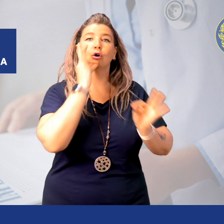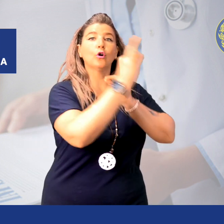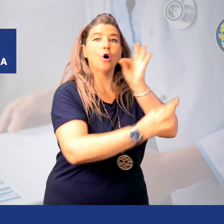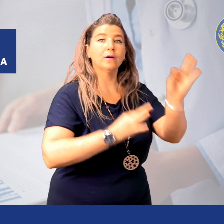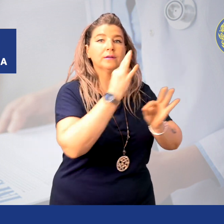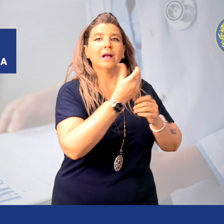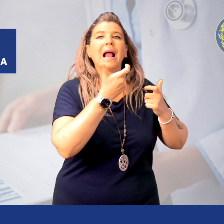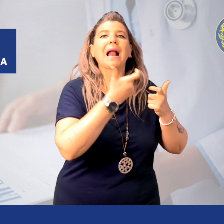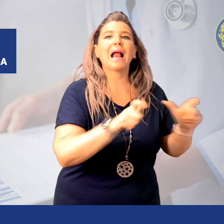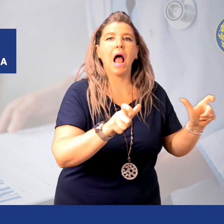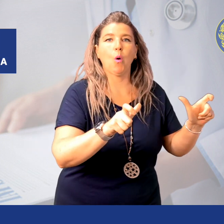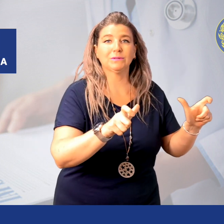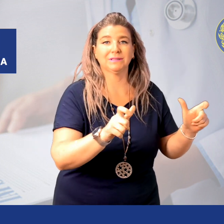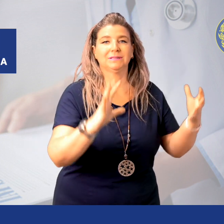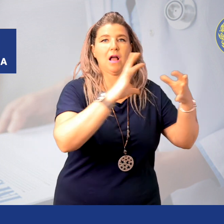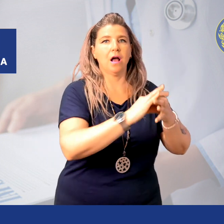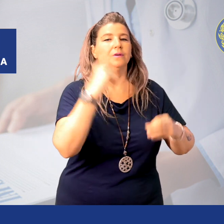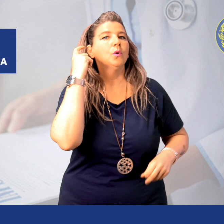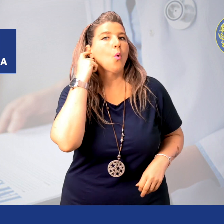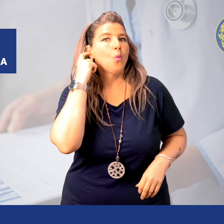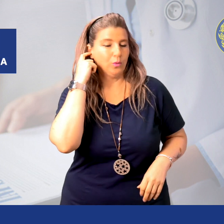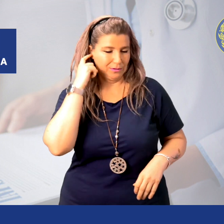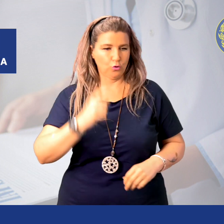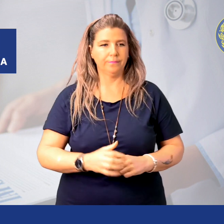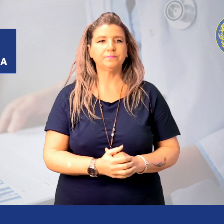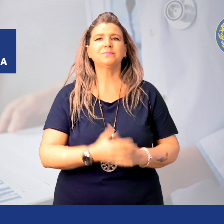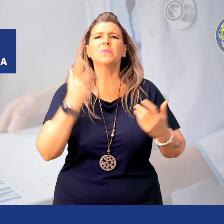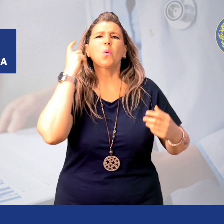che deve inserire nel certificato telematico tutti i dati e le informazioni necessarie.